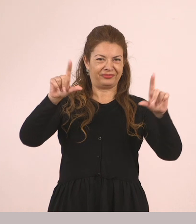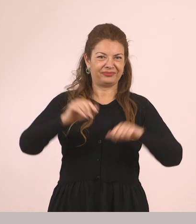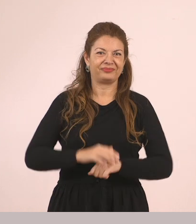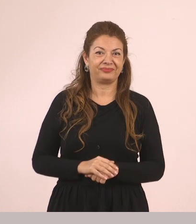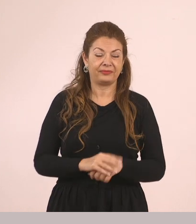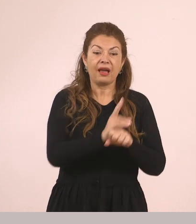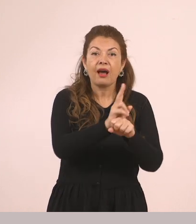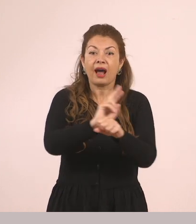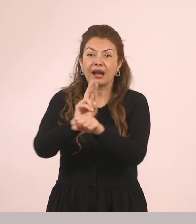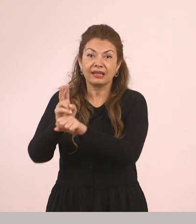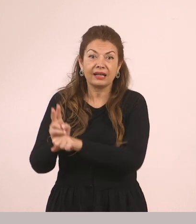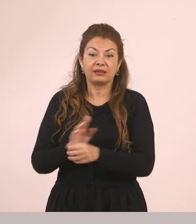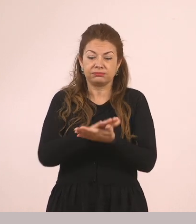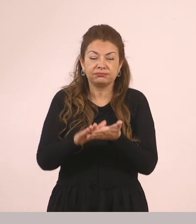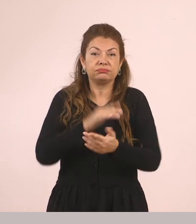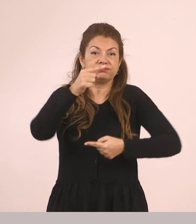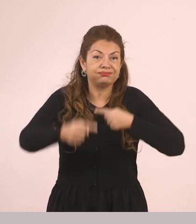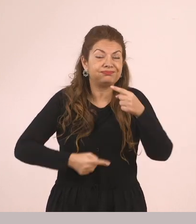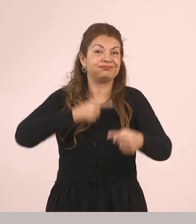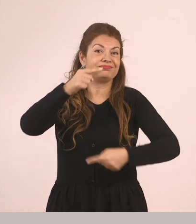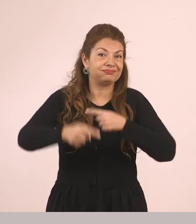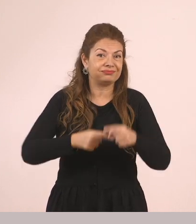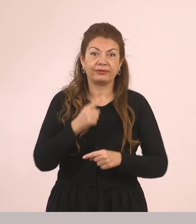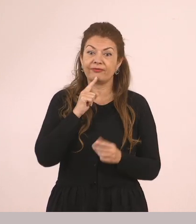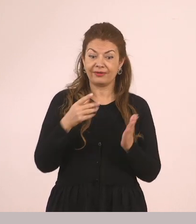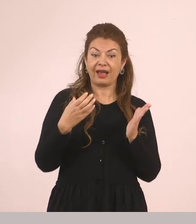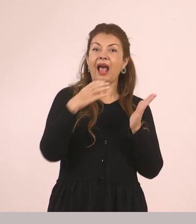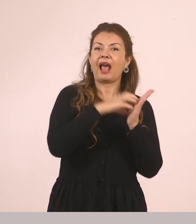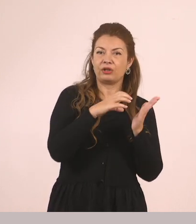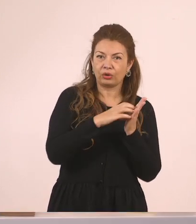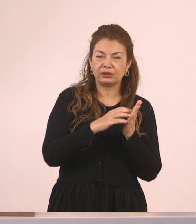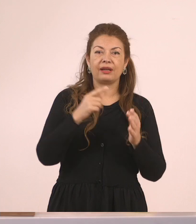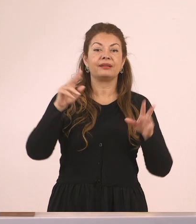Τα χαρτιά ανακυκλώνονται, λοιπόν! Η ενότητα έχει τίτλο "Ο κόσμος γύρω μας".